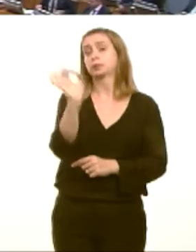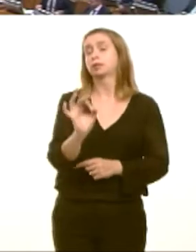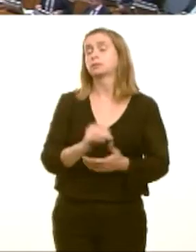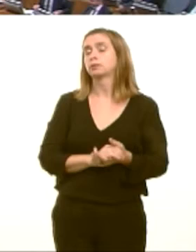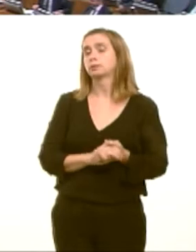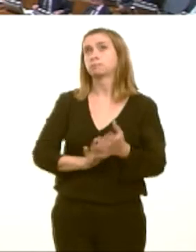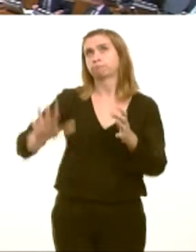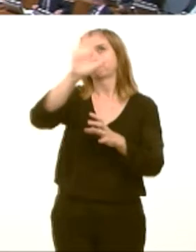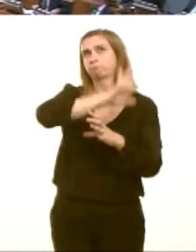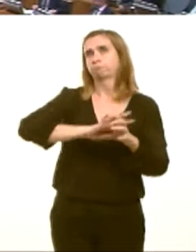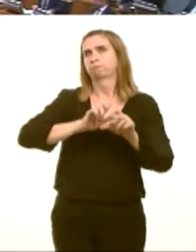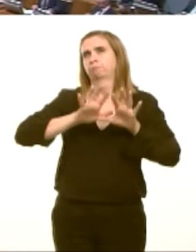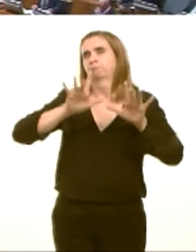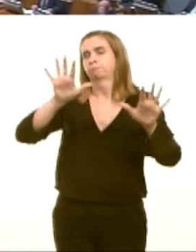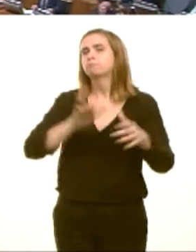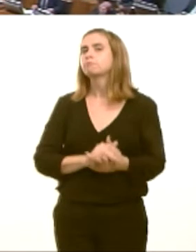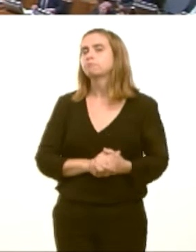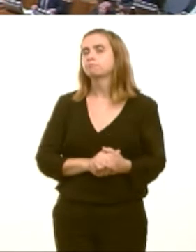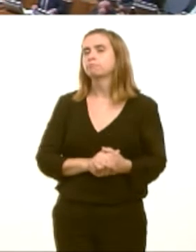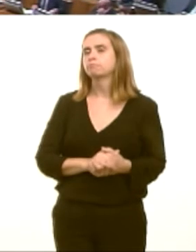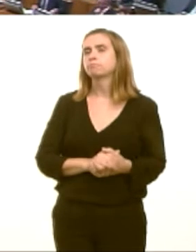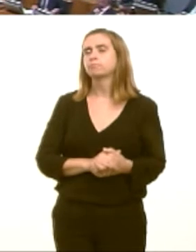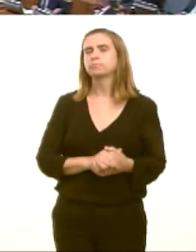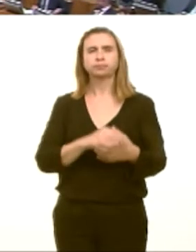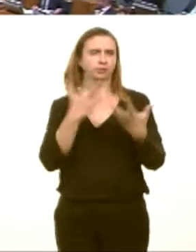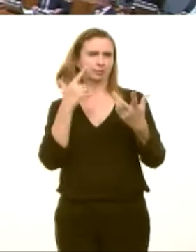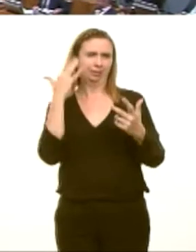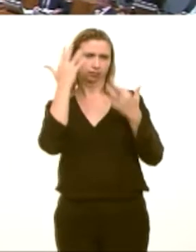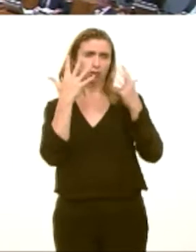Nick Ramsay: First Minister, there have been concerns about the value for money of Superfast Cymru.